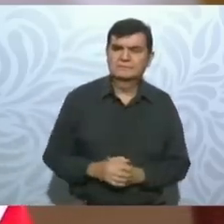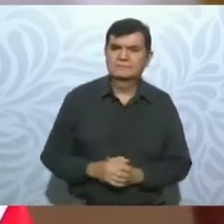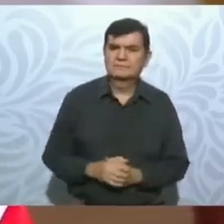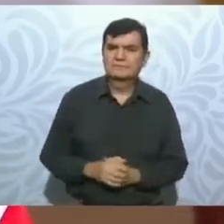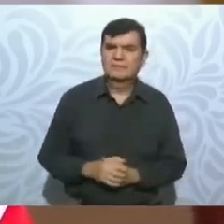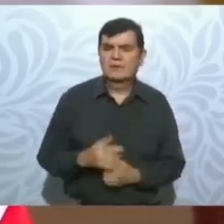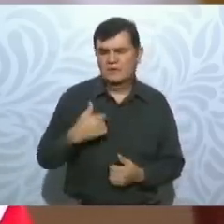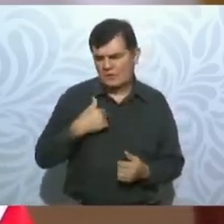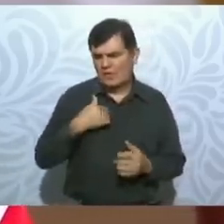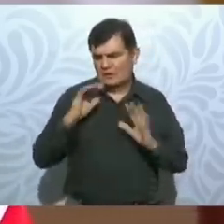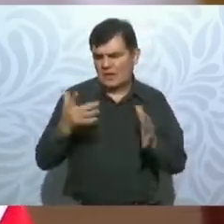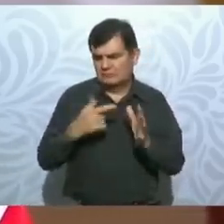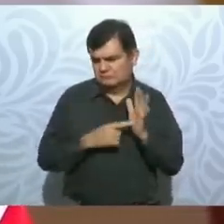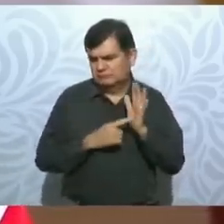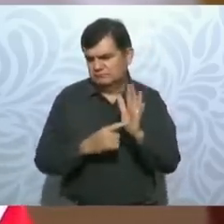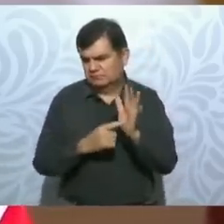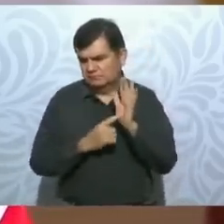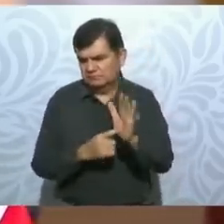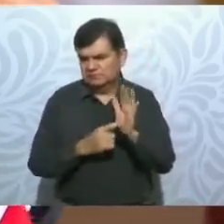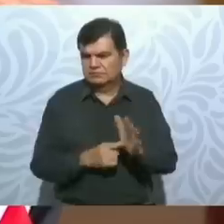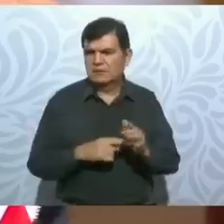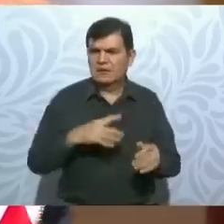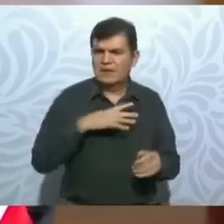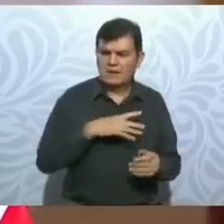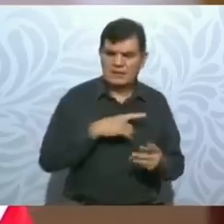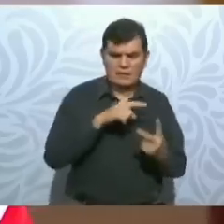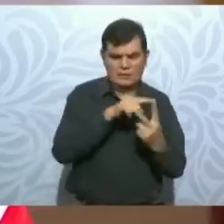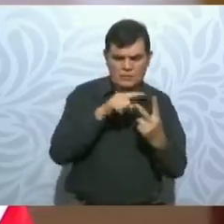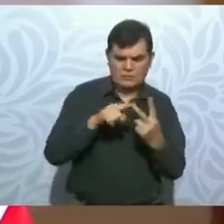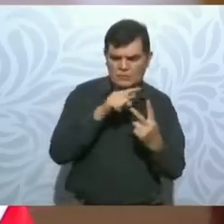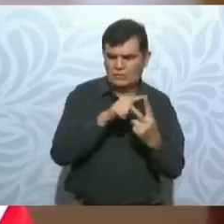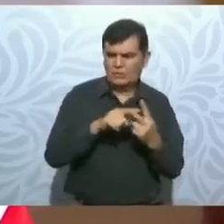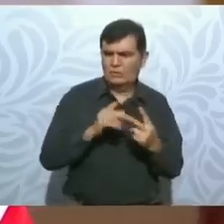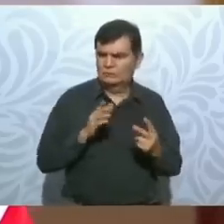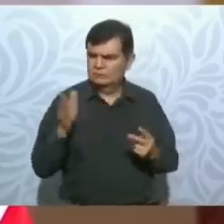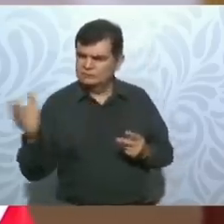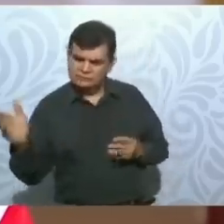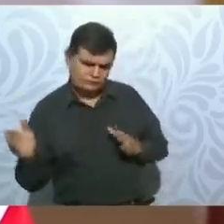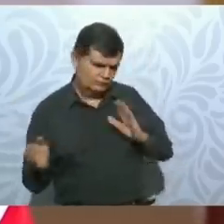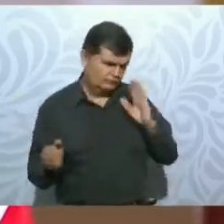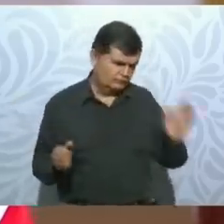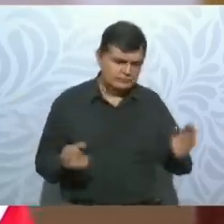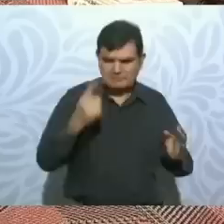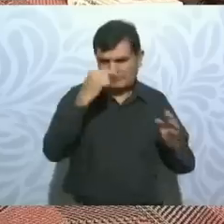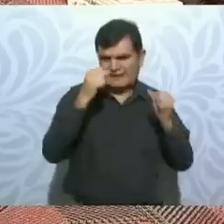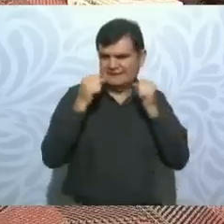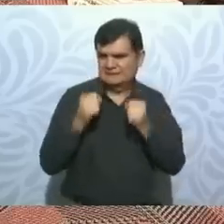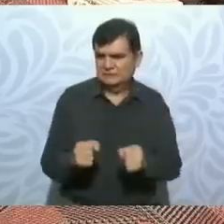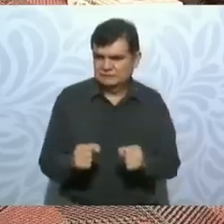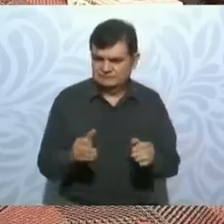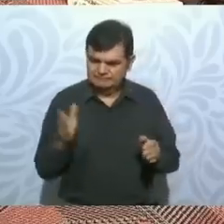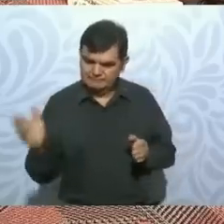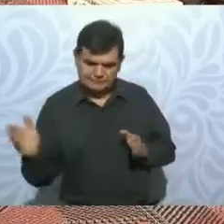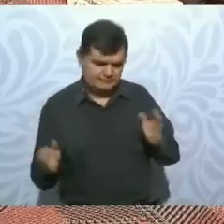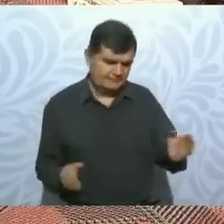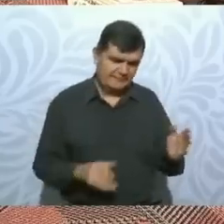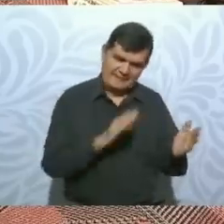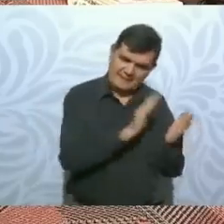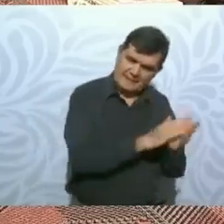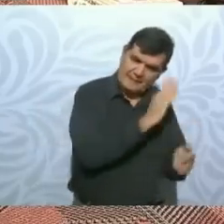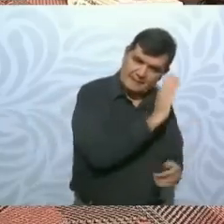planteado que son dos brazos en la estrategia de seguridad el primero es la atención a las